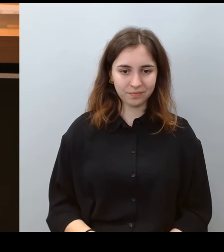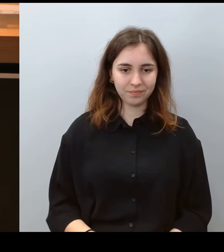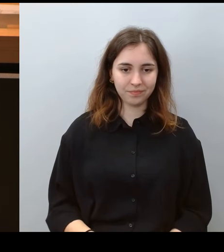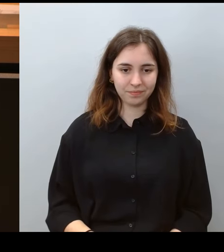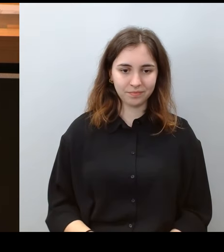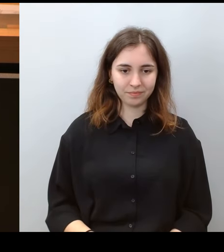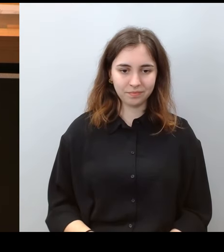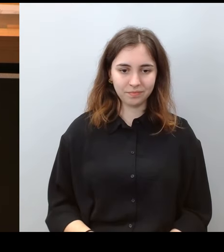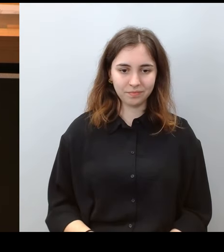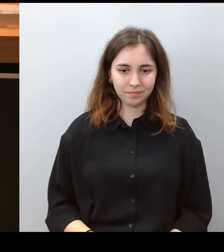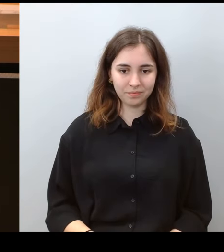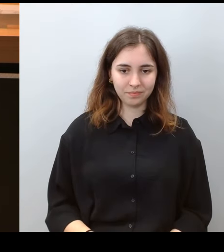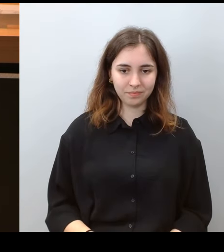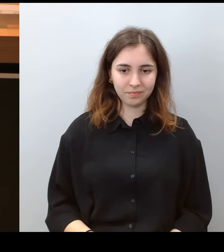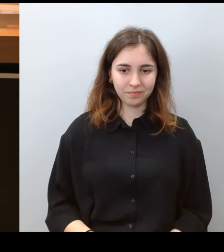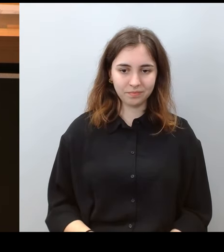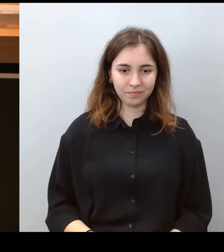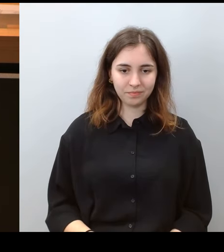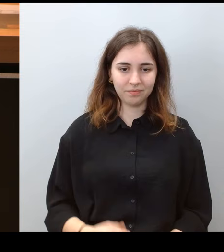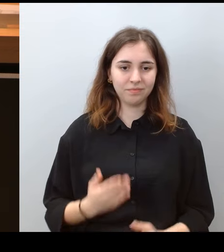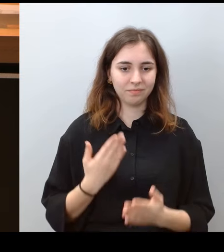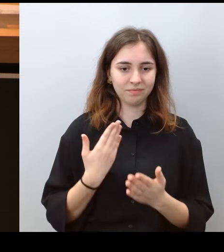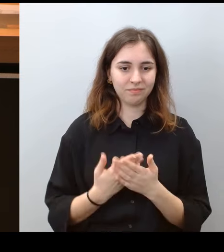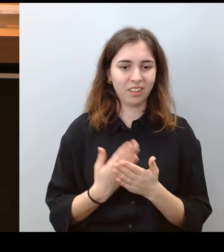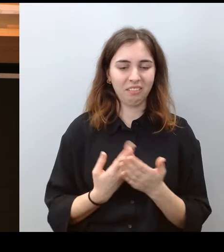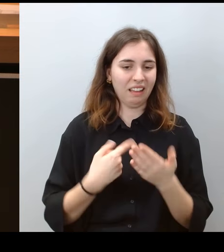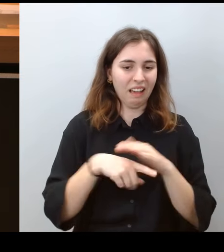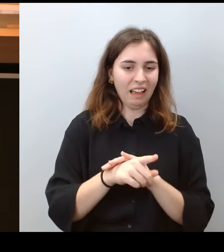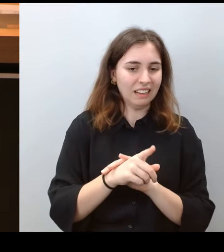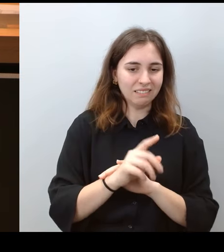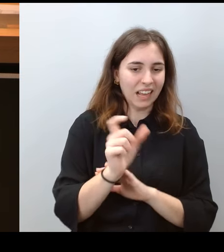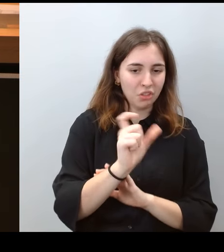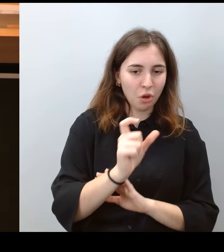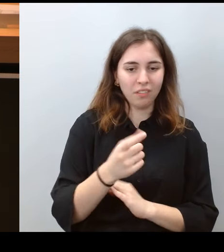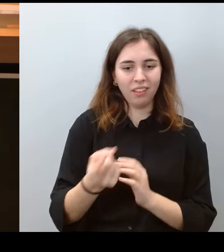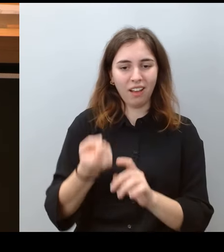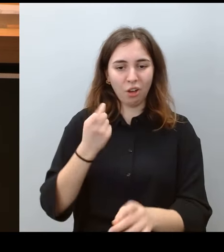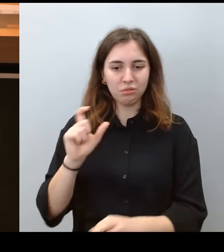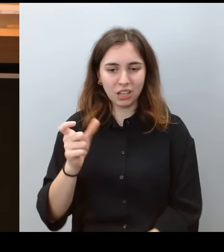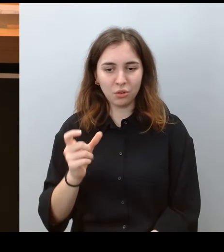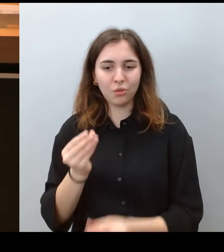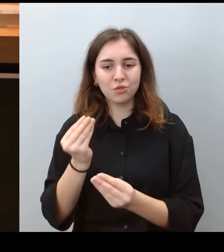Bauern jetzt sagen. Aber ganz ehrlich so geht das nicht. Berlin mit seinen fast